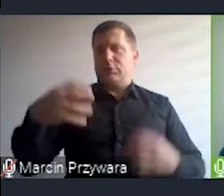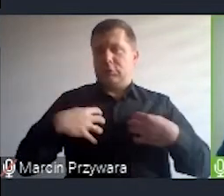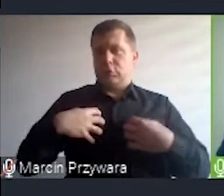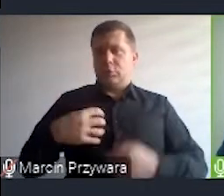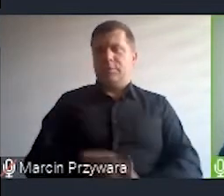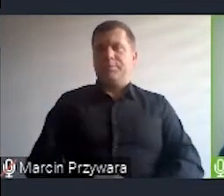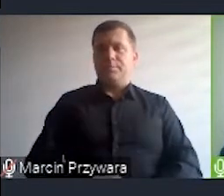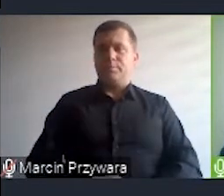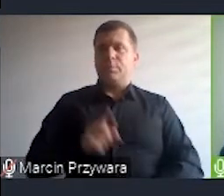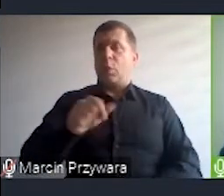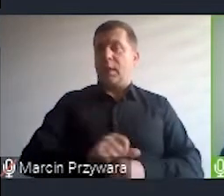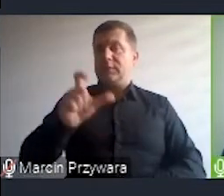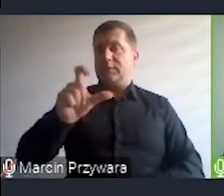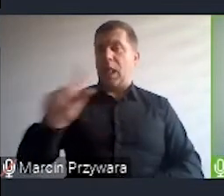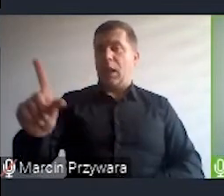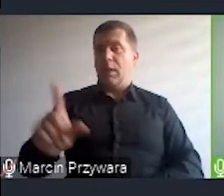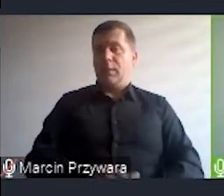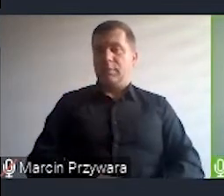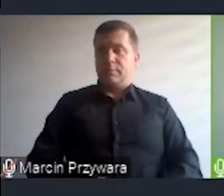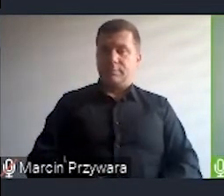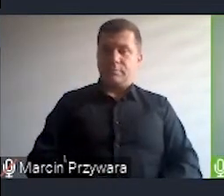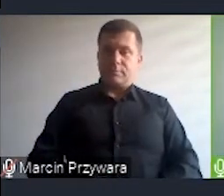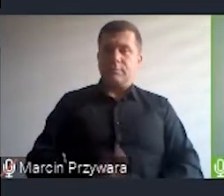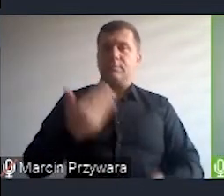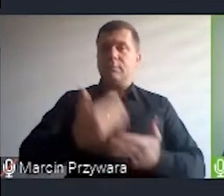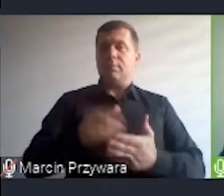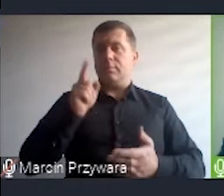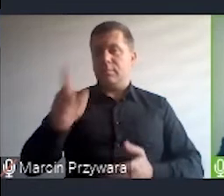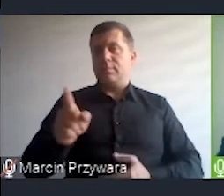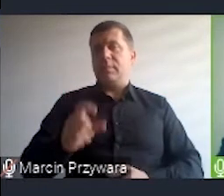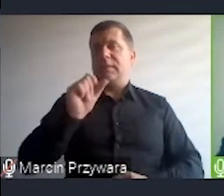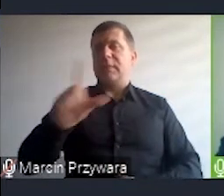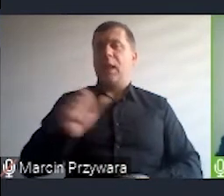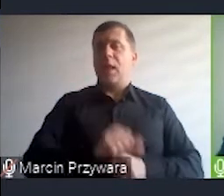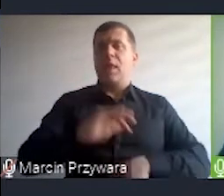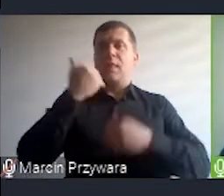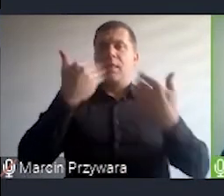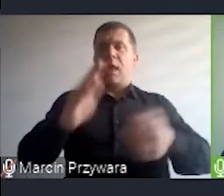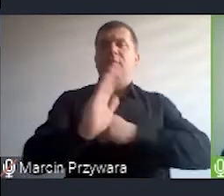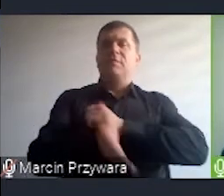I to jest cel. W związku z tym, że celem jest wsparcie placówek edukacji